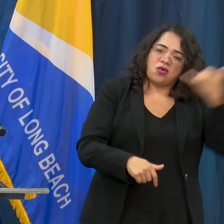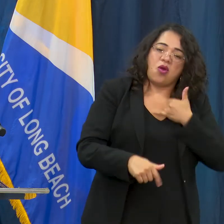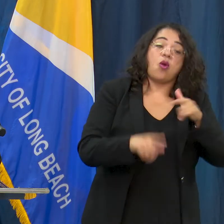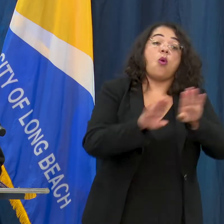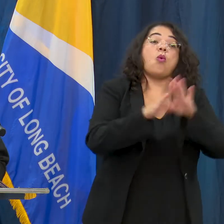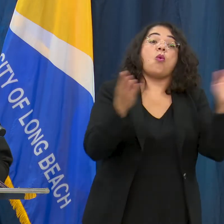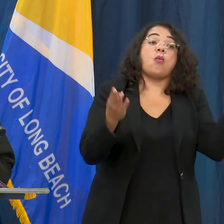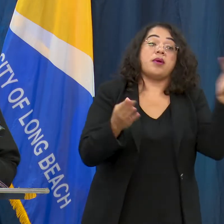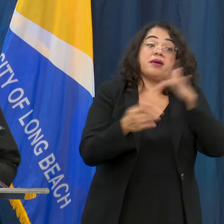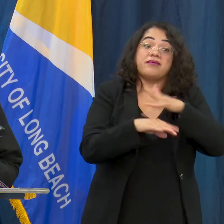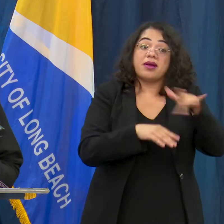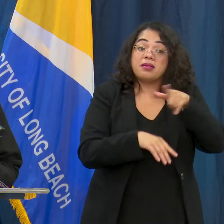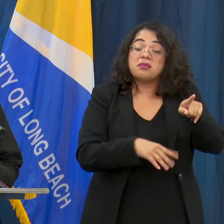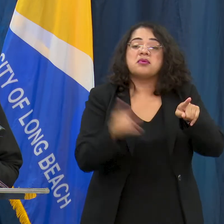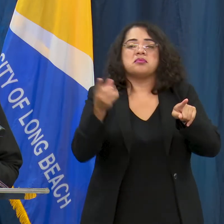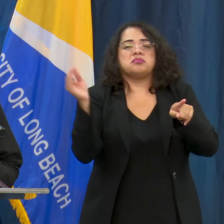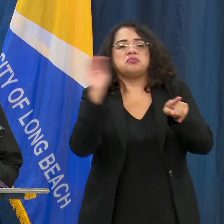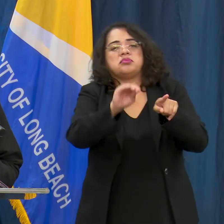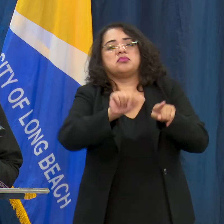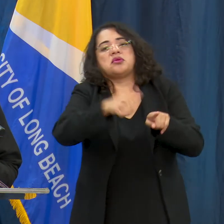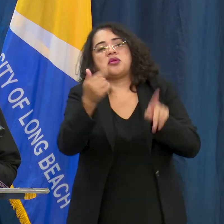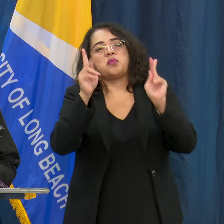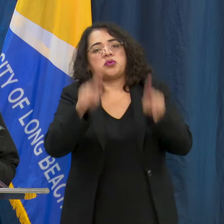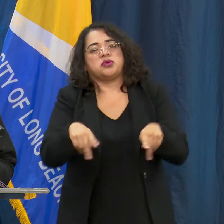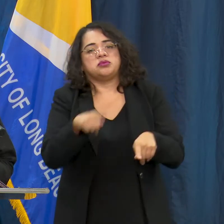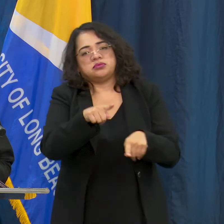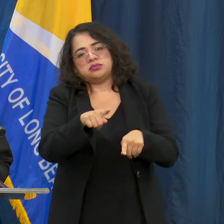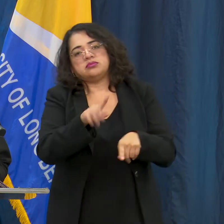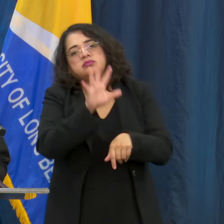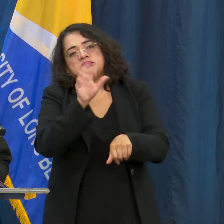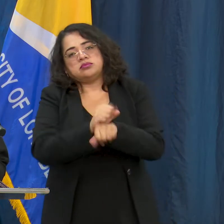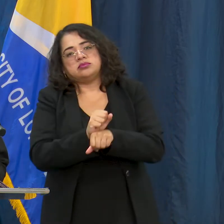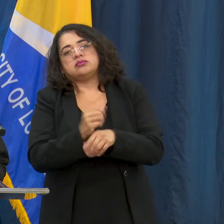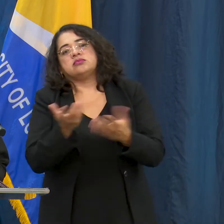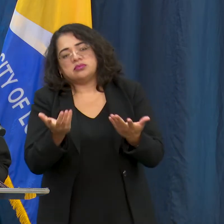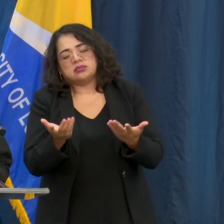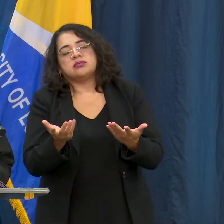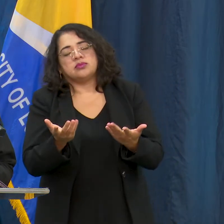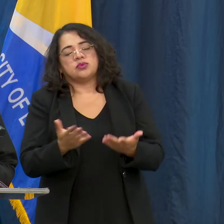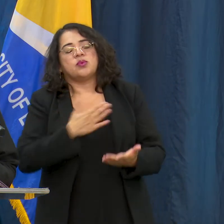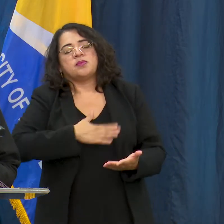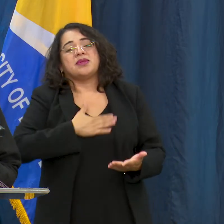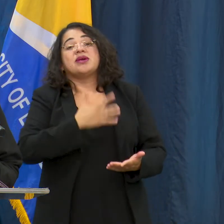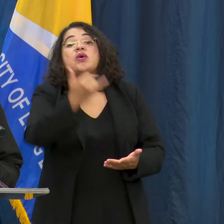Cancellara silly podemos reserved RS heceta a otra persona que la necesita a